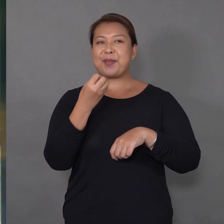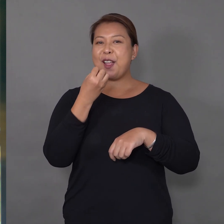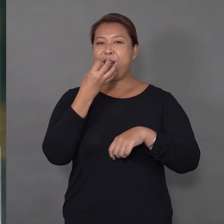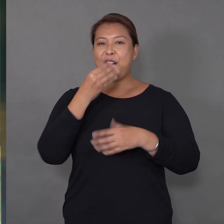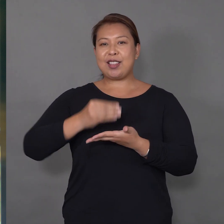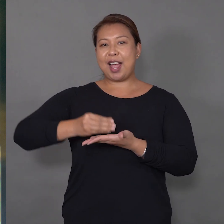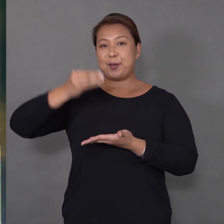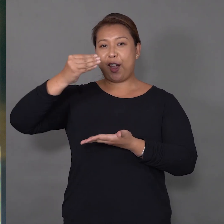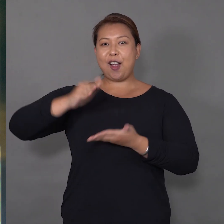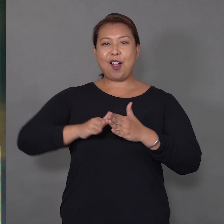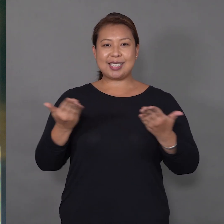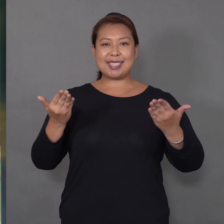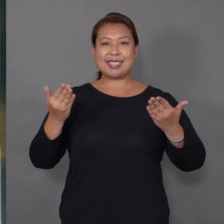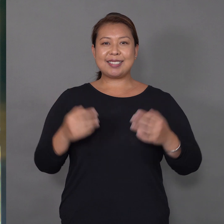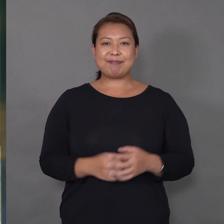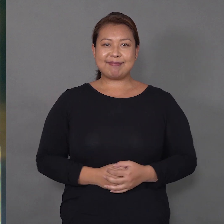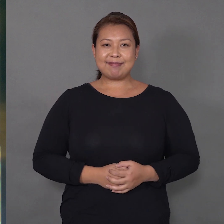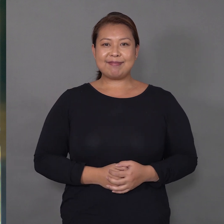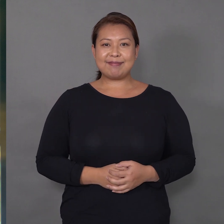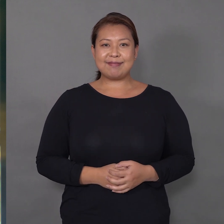在香港大會堂音樂廳舉行